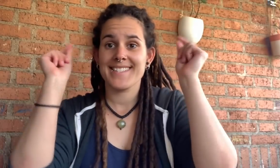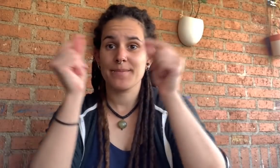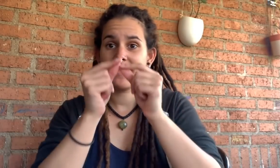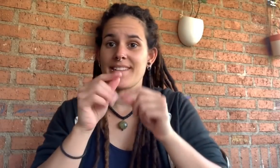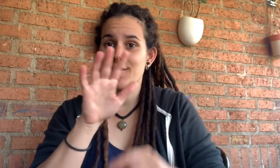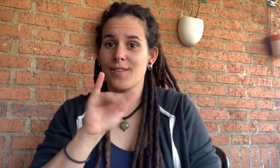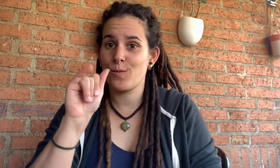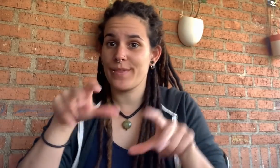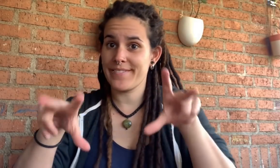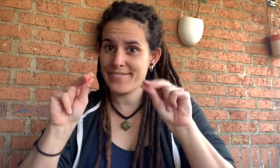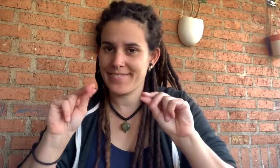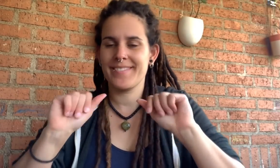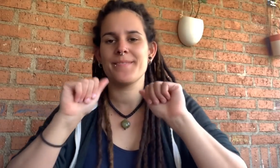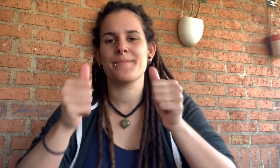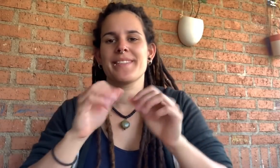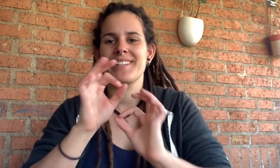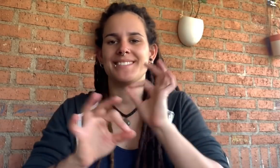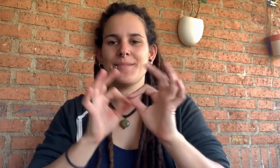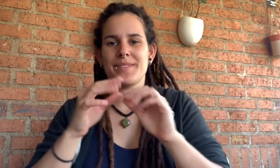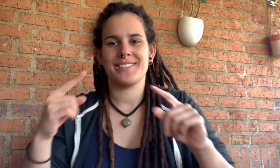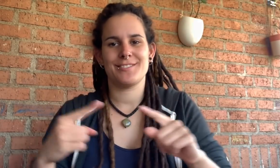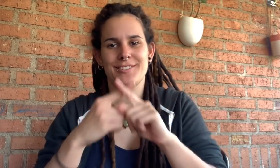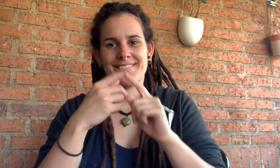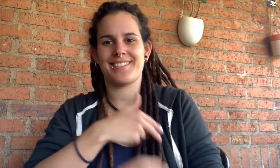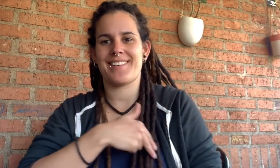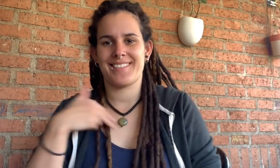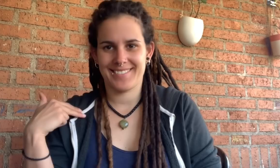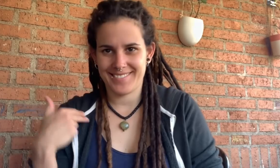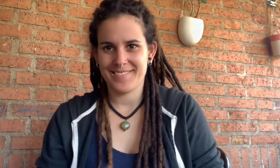Después del Seminario, se celebró tanto la Asamblea Extraordinaria como General.